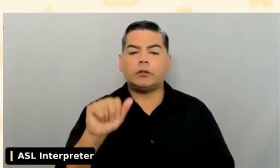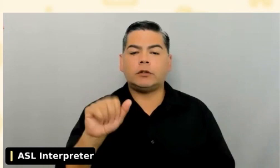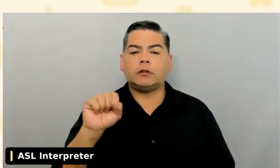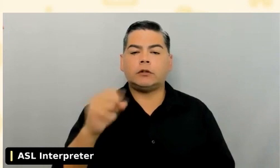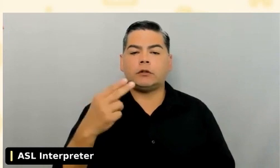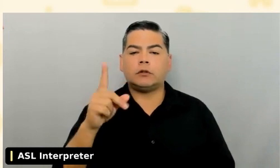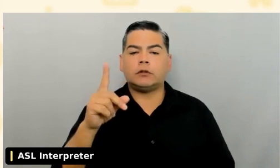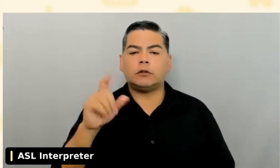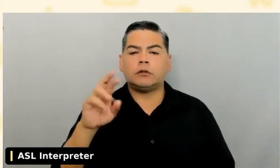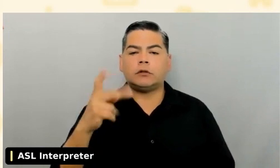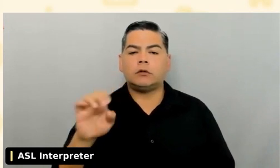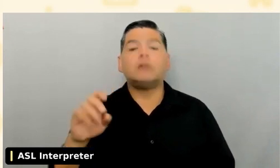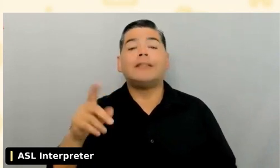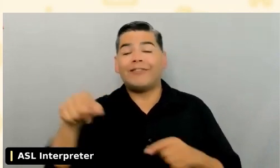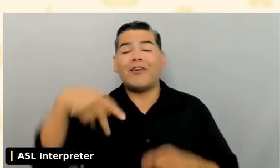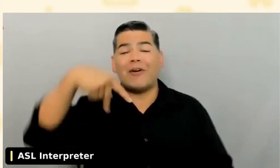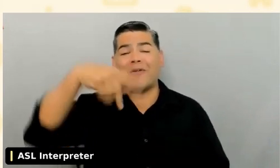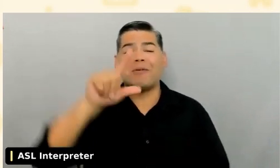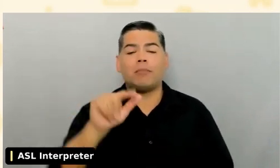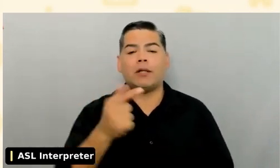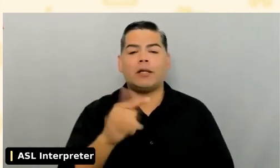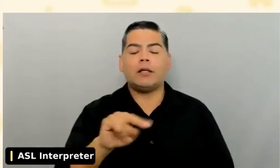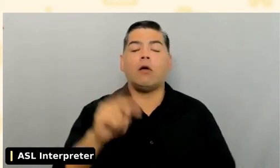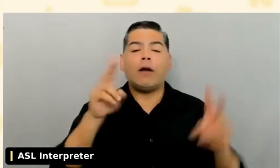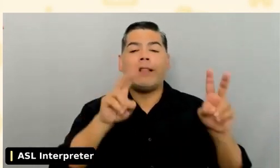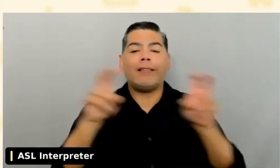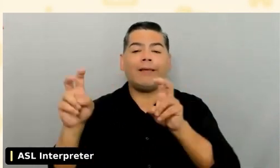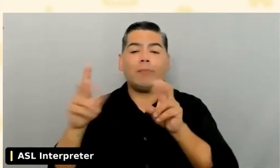Ella pregunta, en cuanto a complementos o temas, ¿hay algún recurso disponible